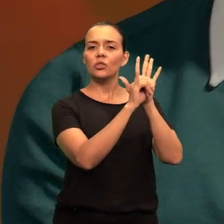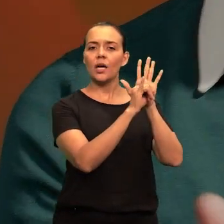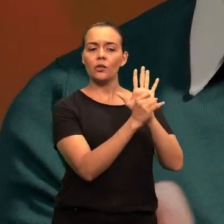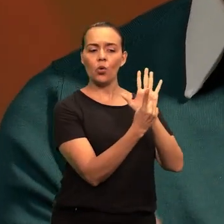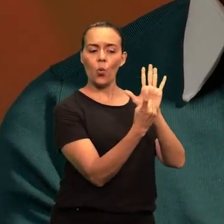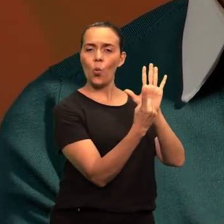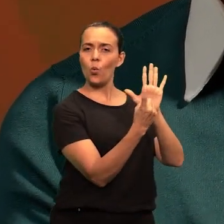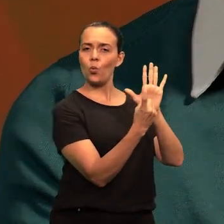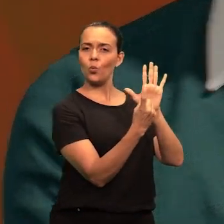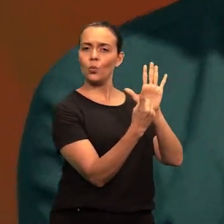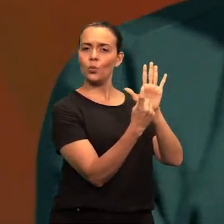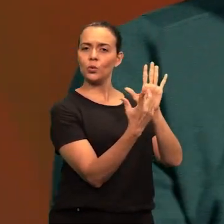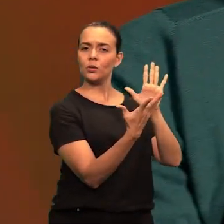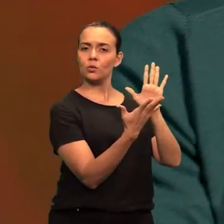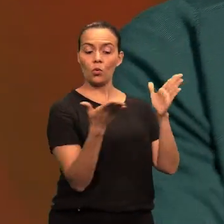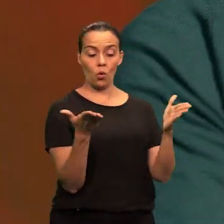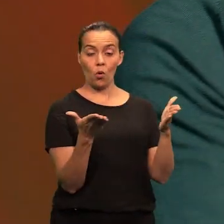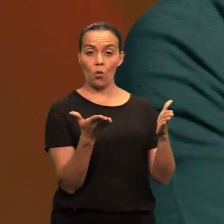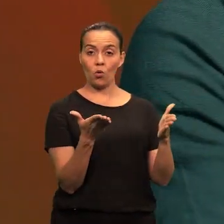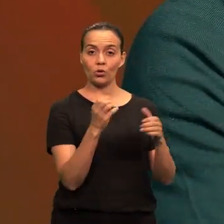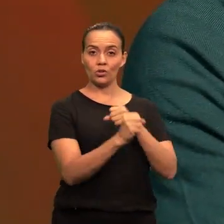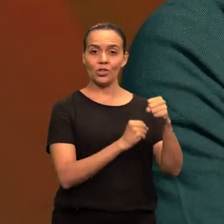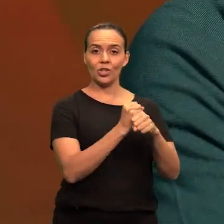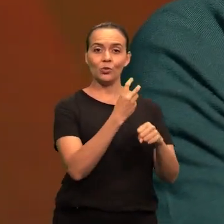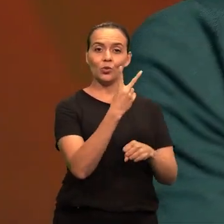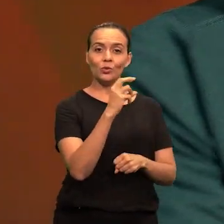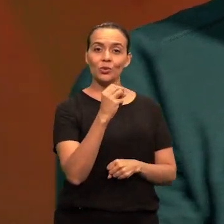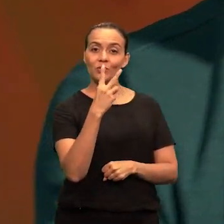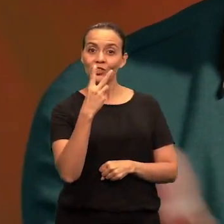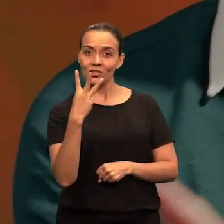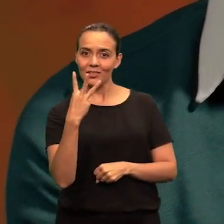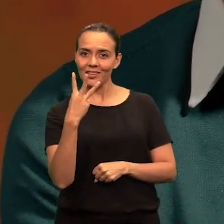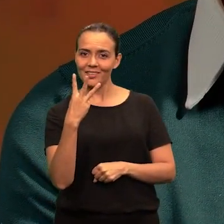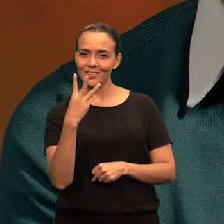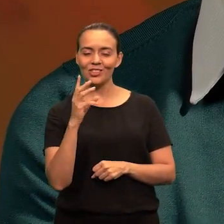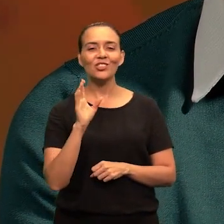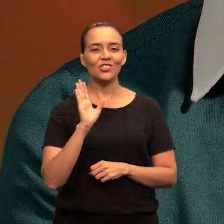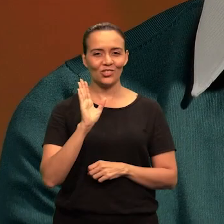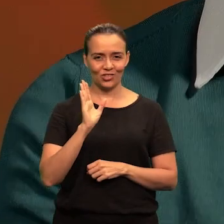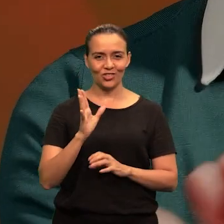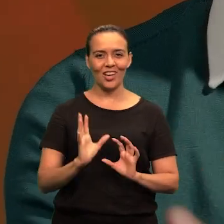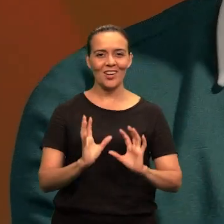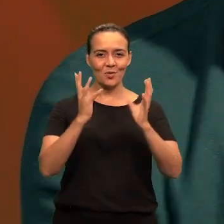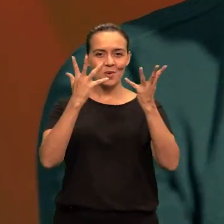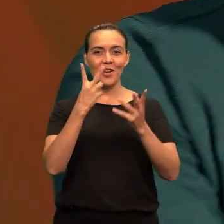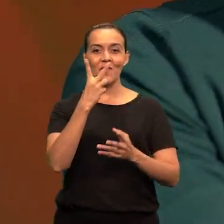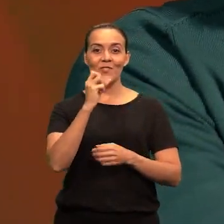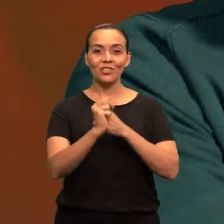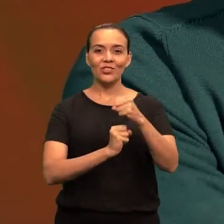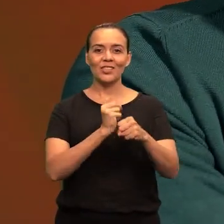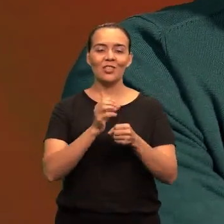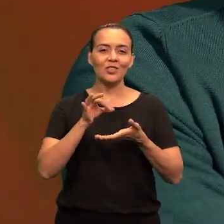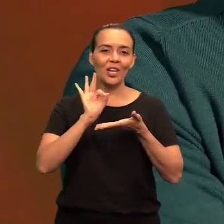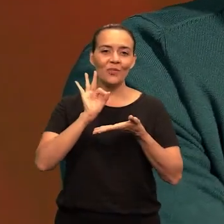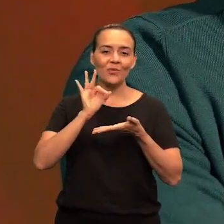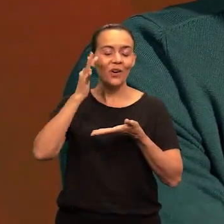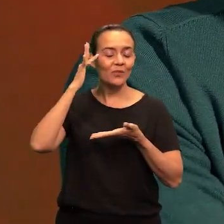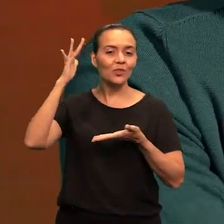Nós não pensamos hoje, em 2023, celebrando 20 anos de Café Filosófico, como pensávamos 20 anos atrás.